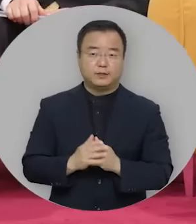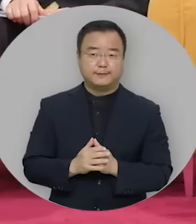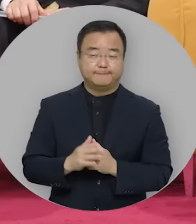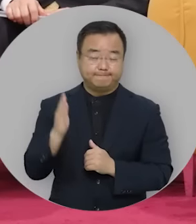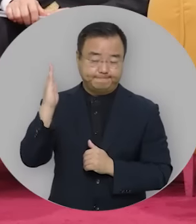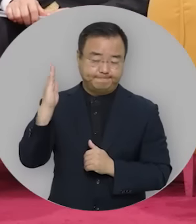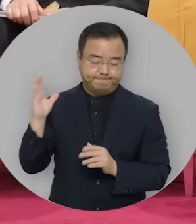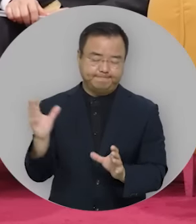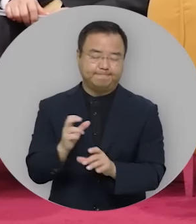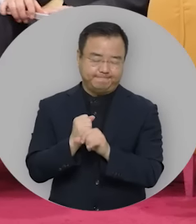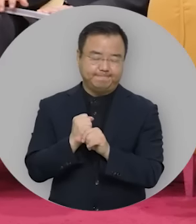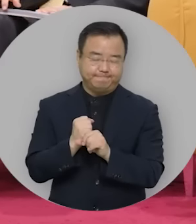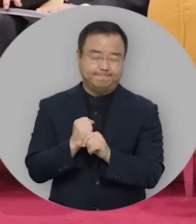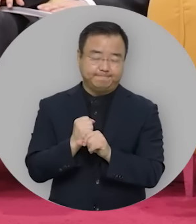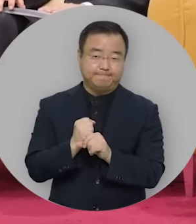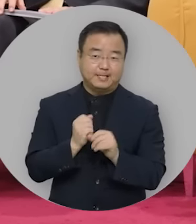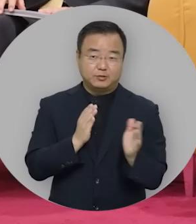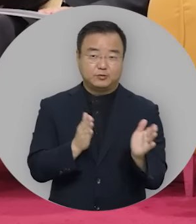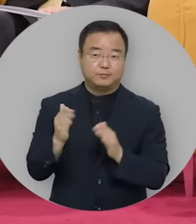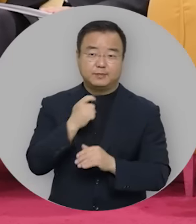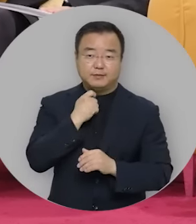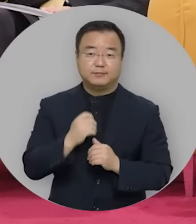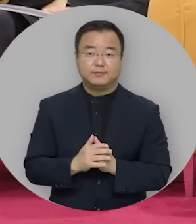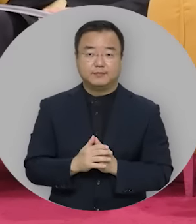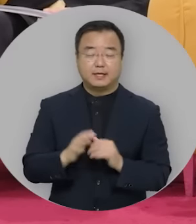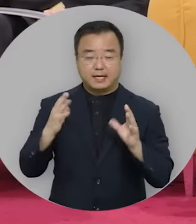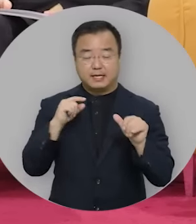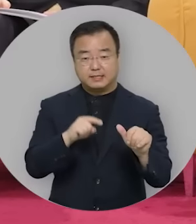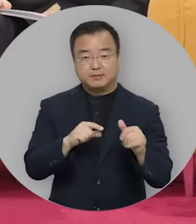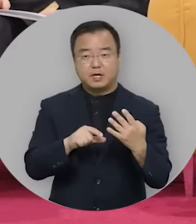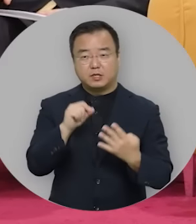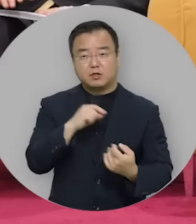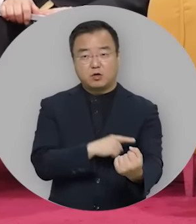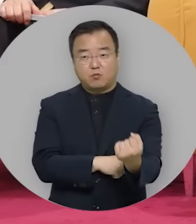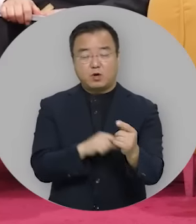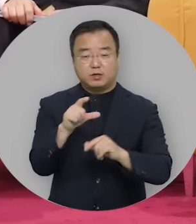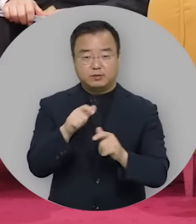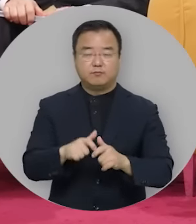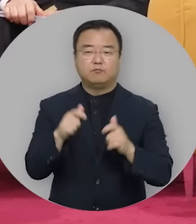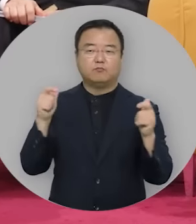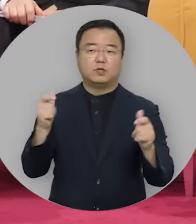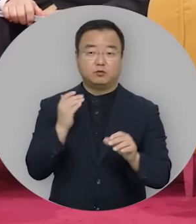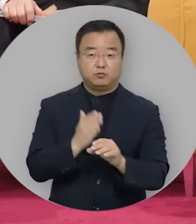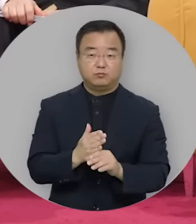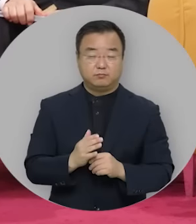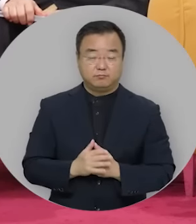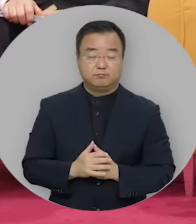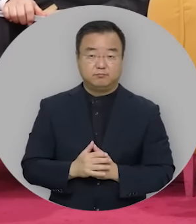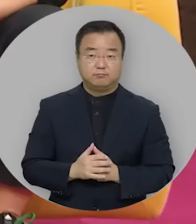의견 잘 반영해서 추진하도록 하겠습니다. 아이들한테는 이제 선택권이 훨씬 넓어지는 거네요. 맞습니다.